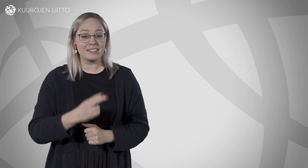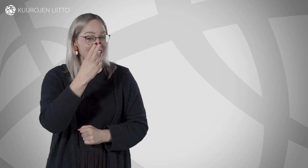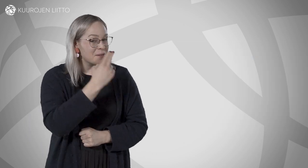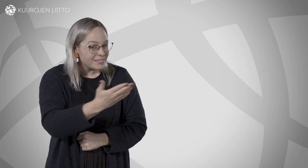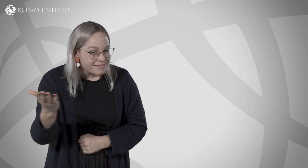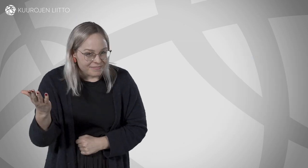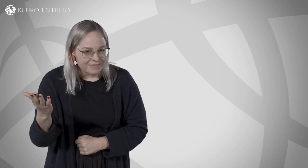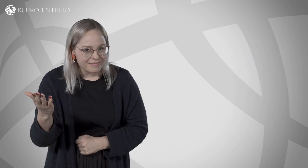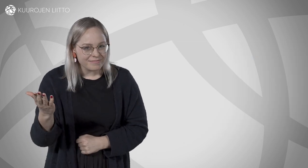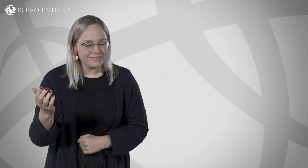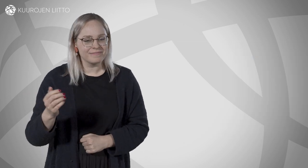Nähdään taas!